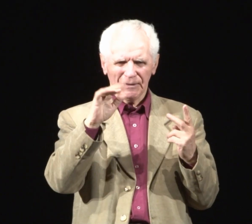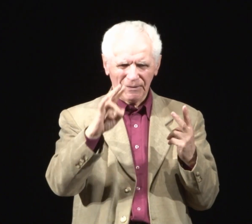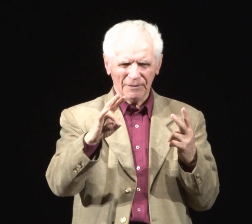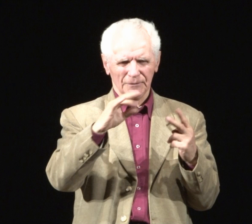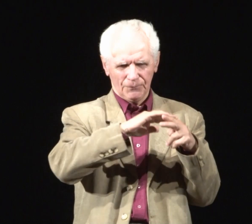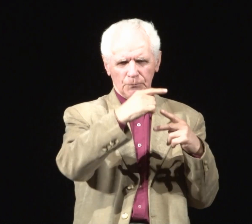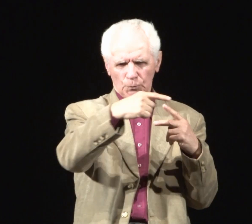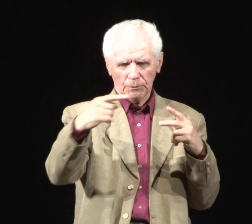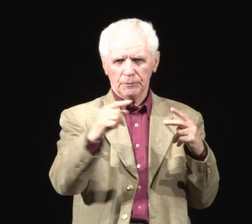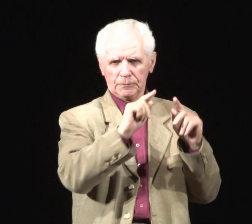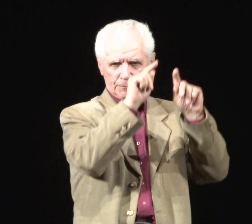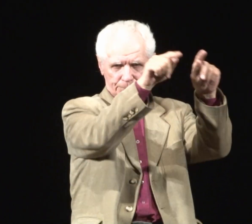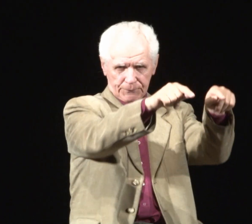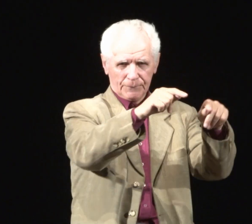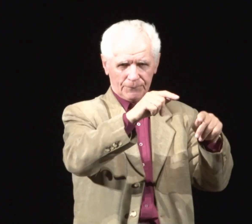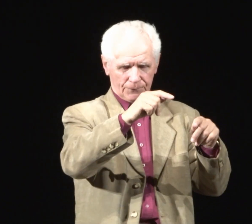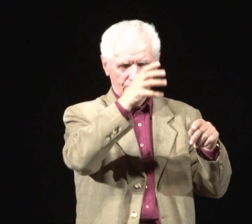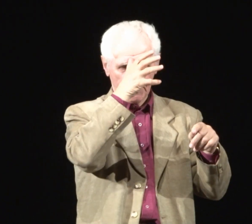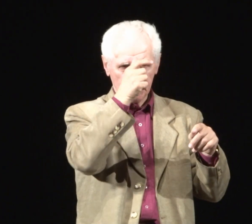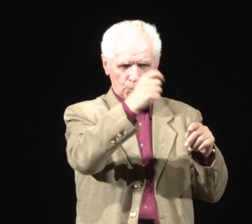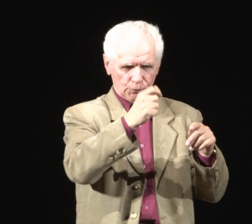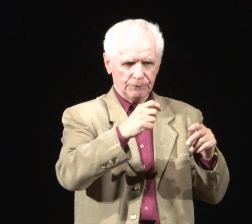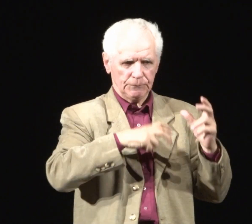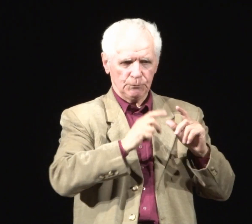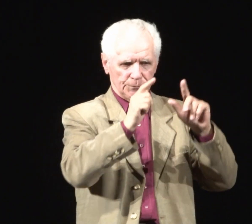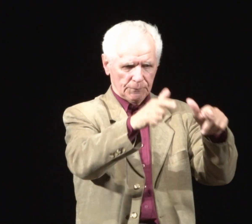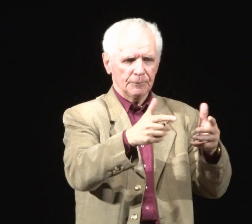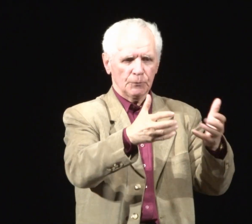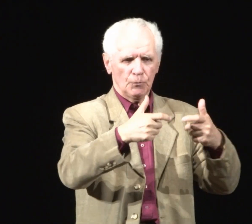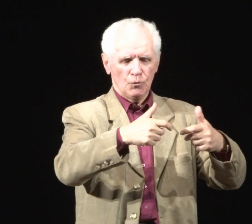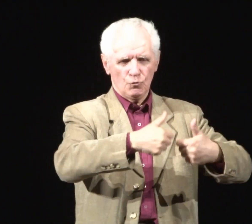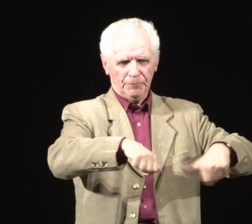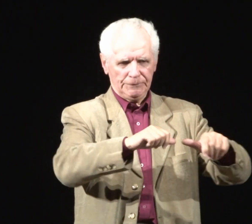я тоже захотел поступить в институт имени Репина,